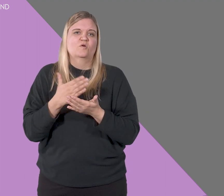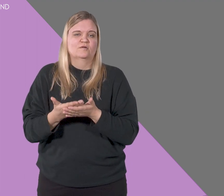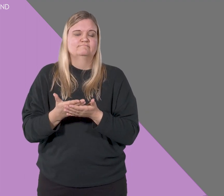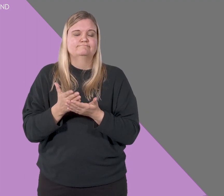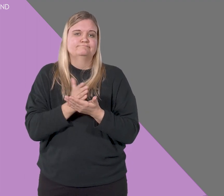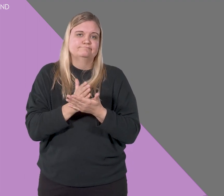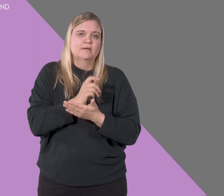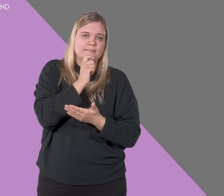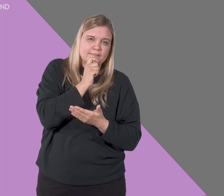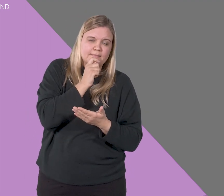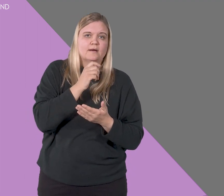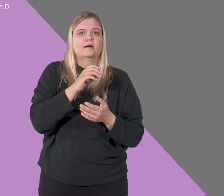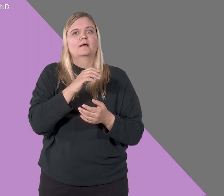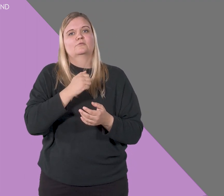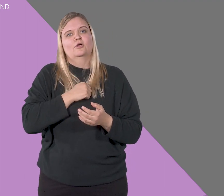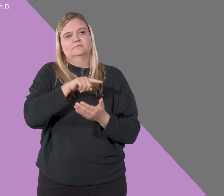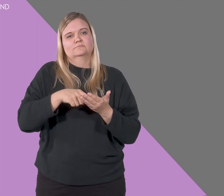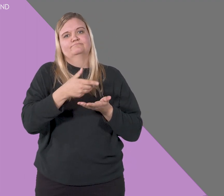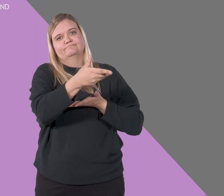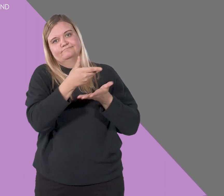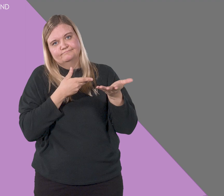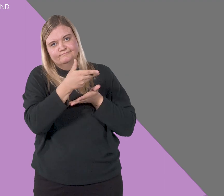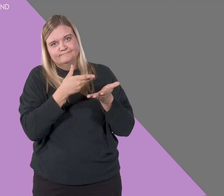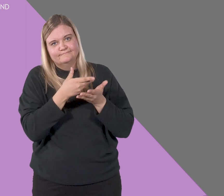till nödcentraloperatören och tolkar samtalet.